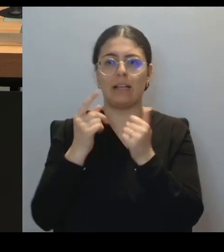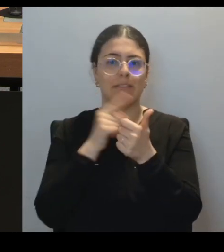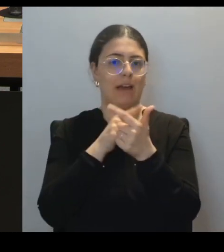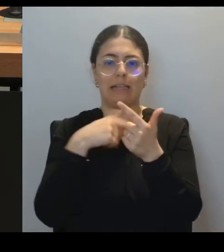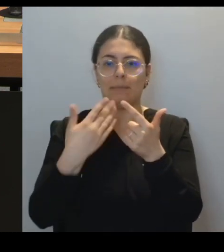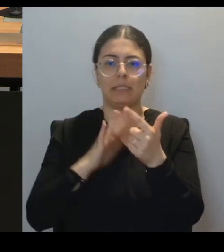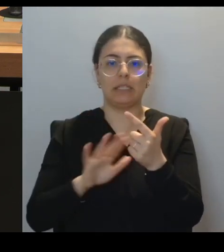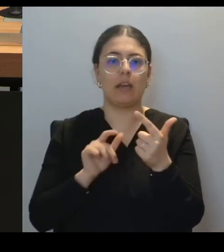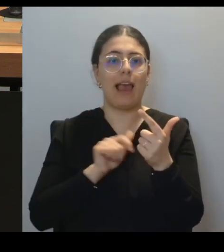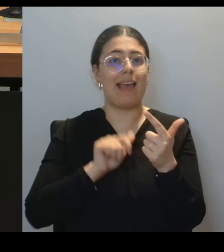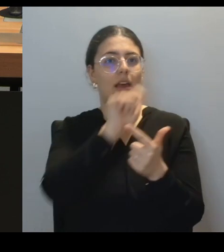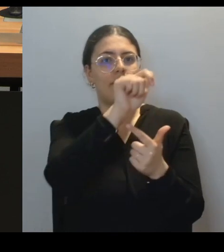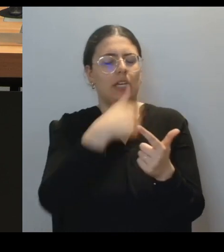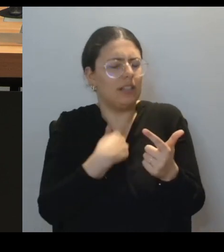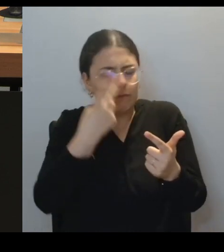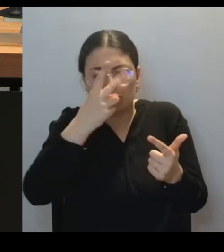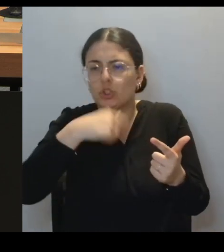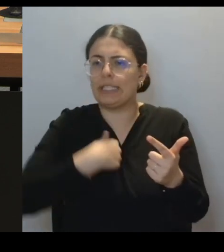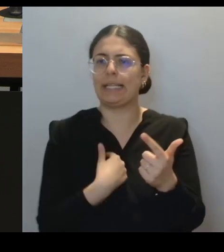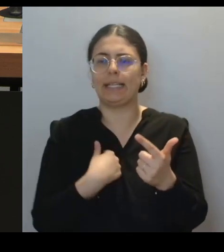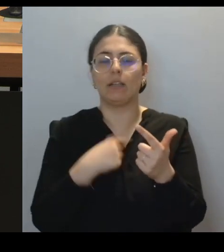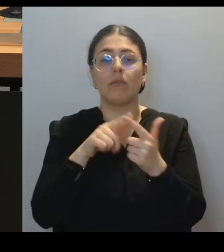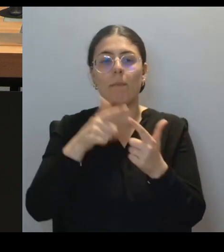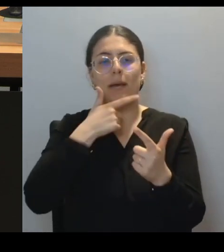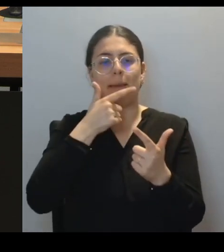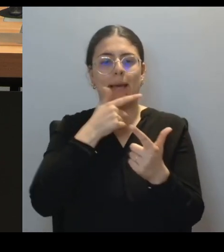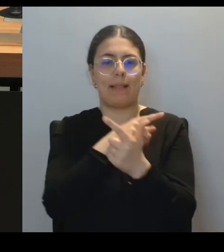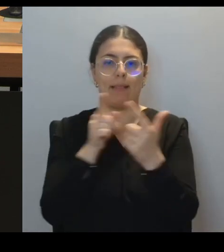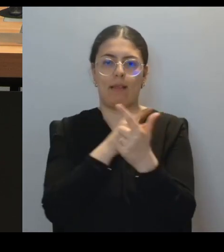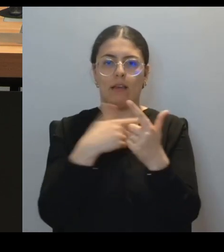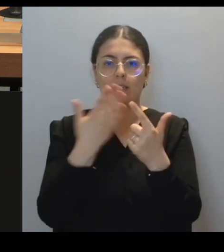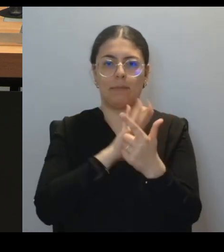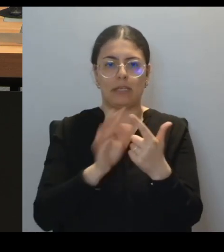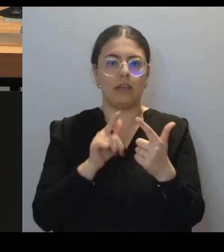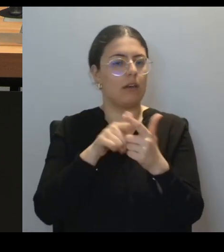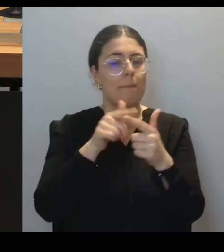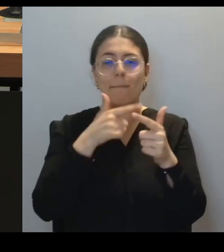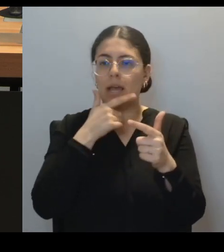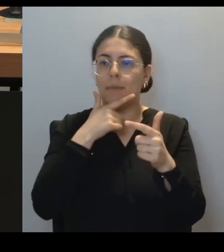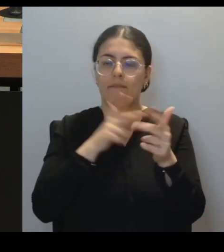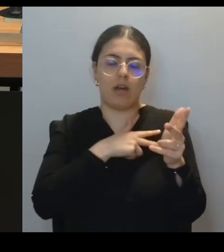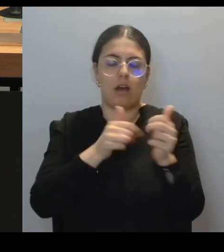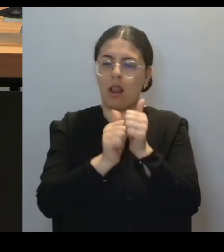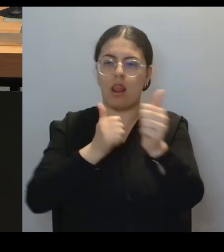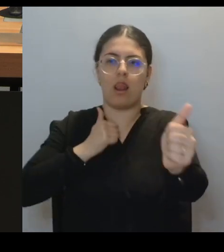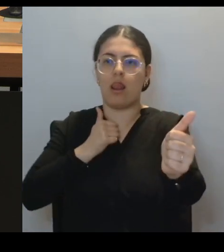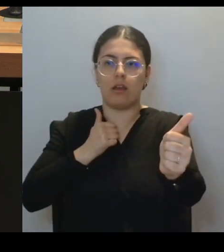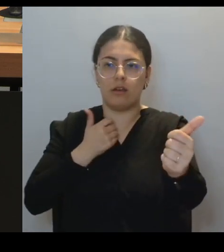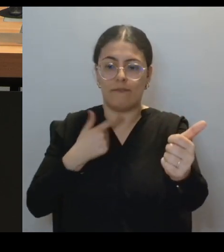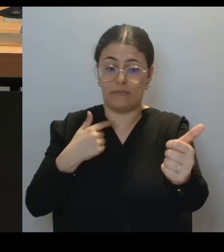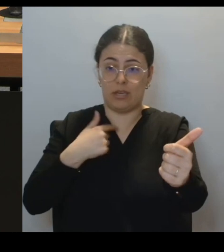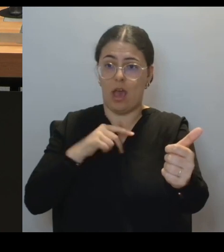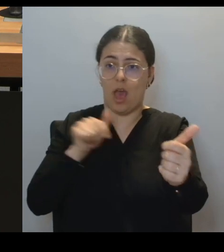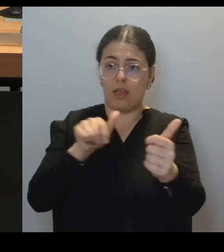Bremen ist nach wie vor Schlusslicht. Wir holen dort auf. Aber, meine Damen und Herren, sie ist zwingend notwendig Und ich